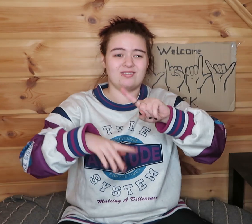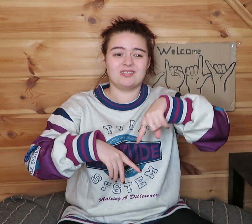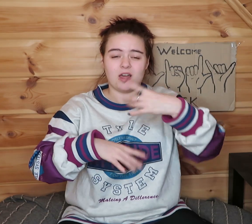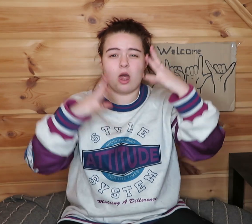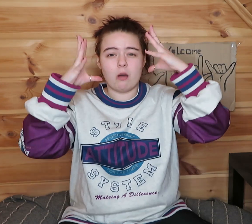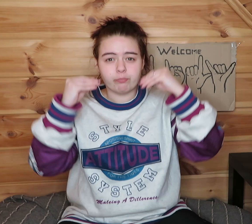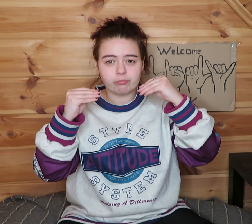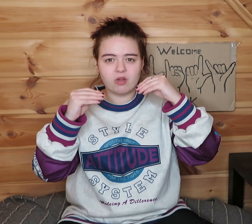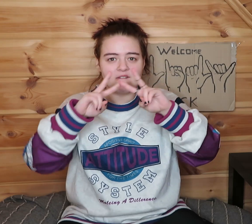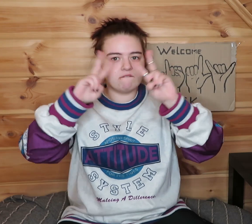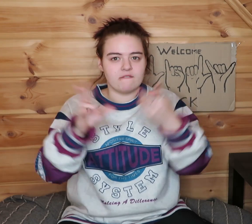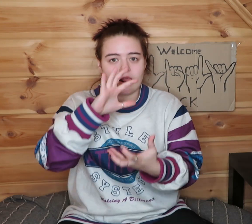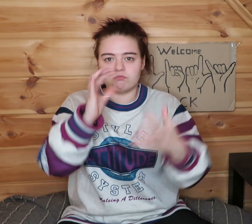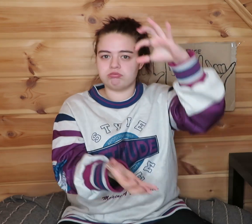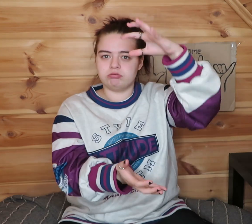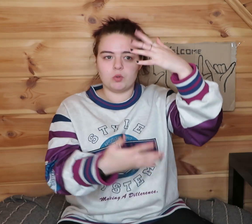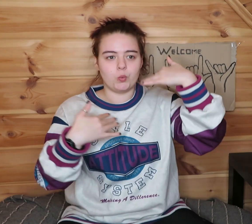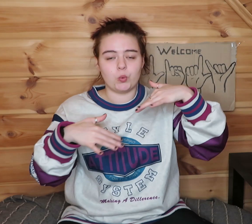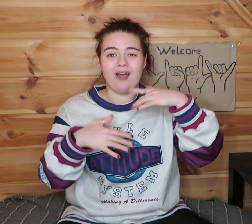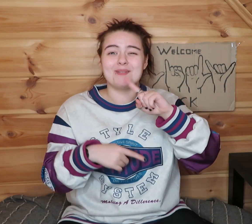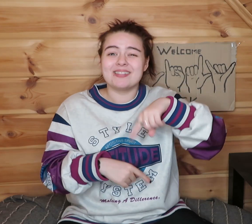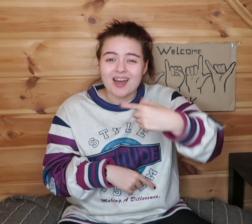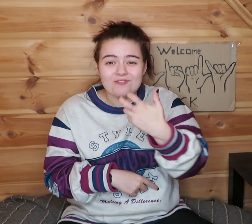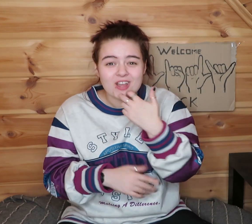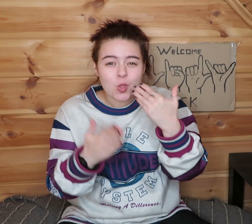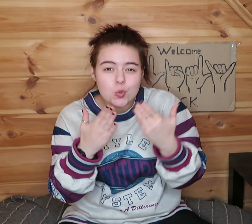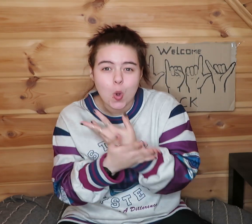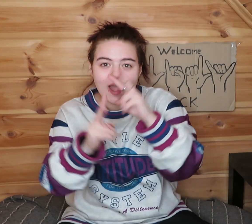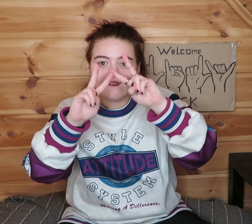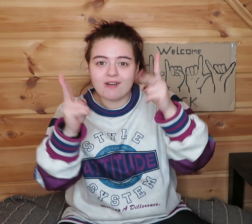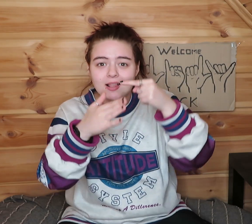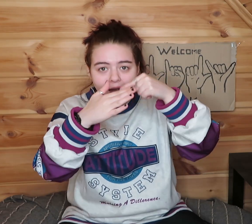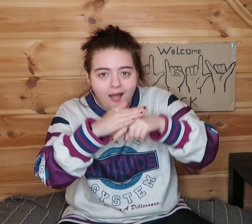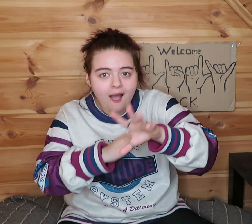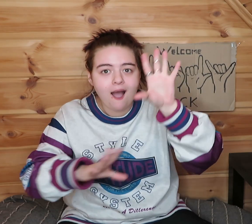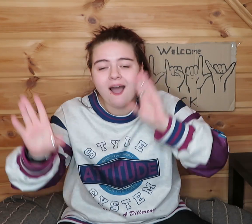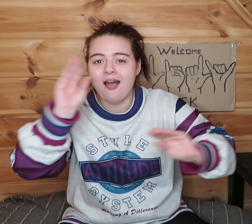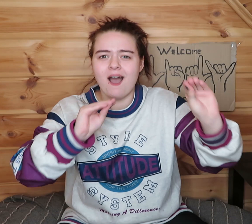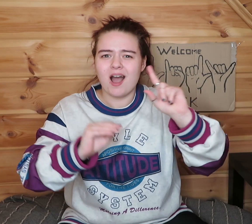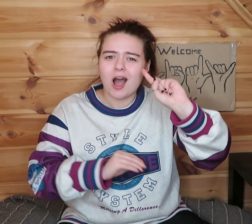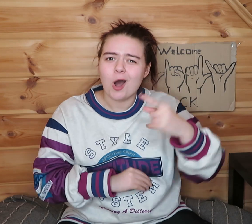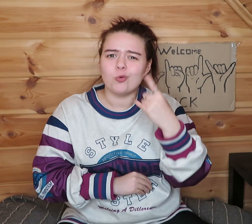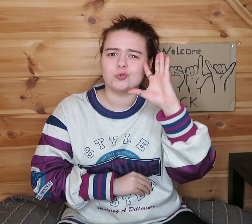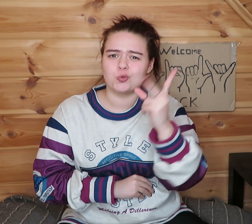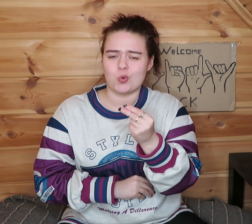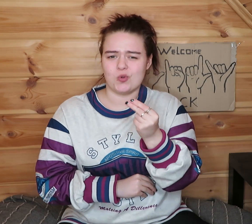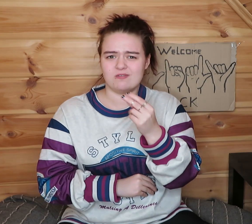Dann zu ertauben stellt die Welt auf den Kopf. Aber es ist auch schön dann in eine neue Welt eintauchen zu wollen.